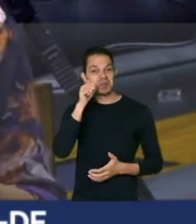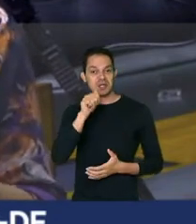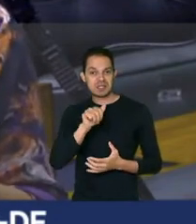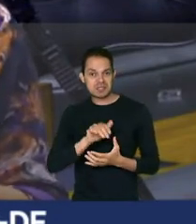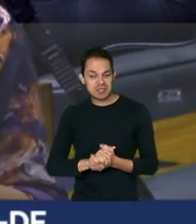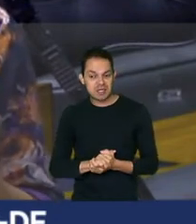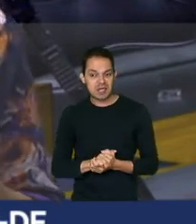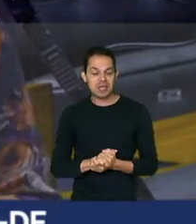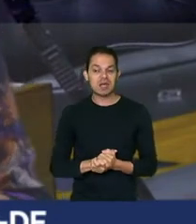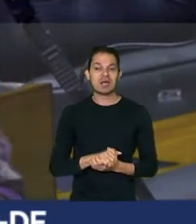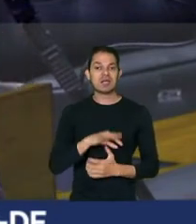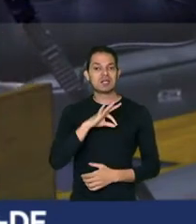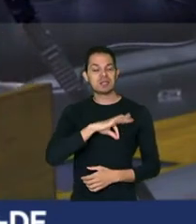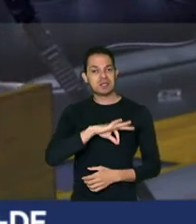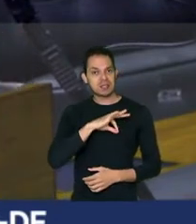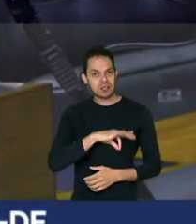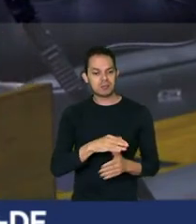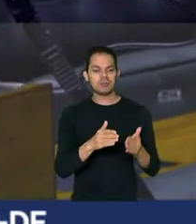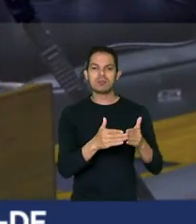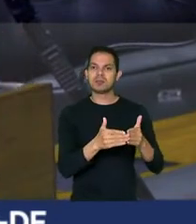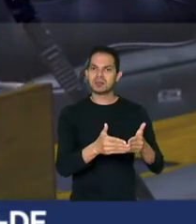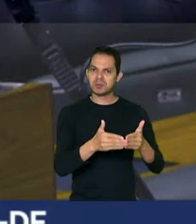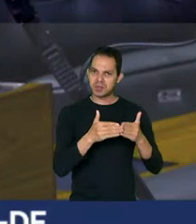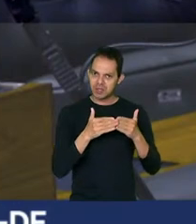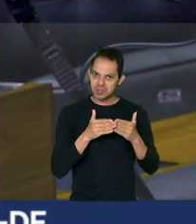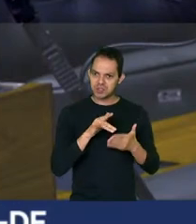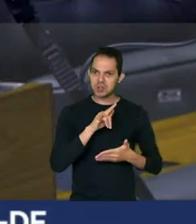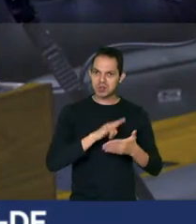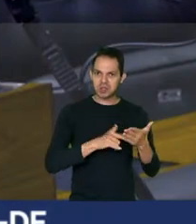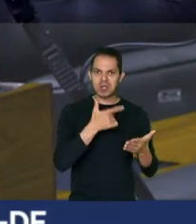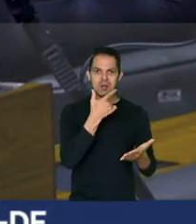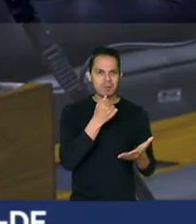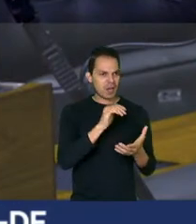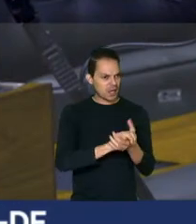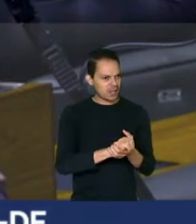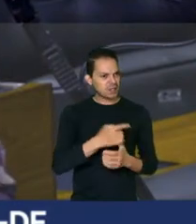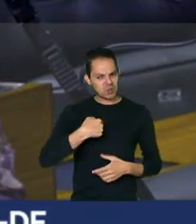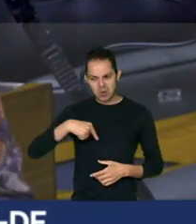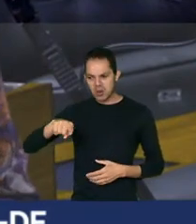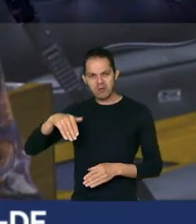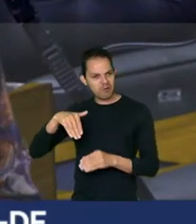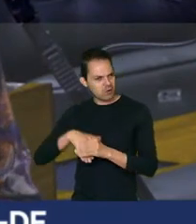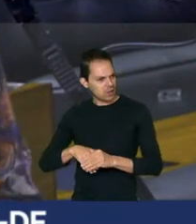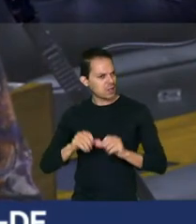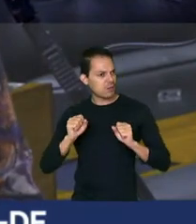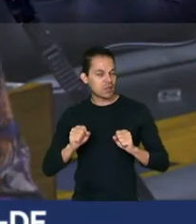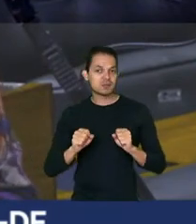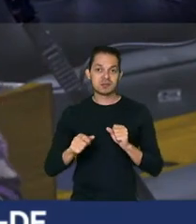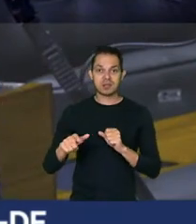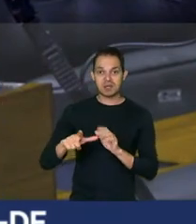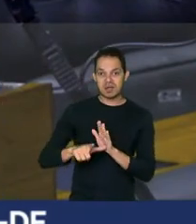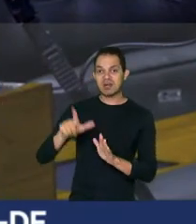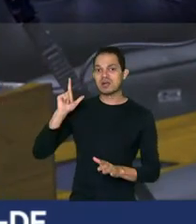NÃO OBRIGATÓRIO, OBRIGATÓRIO APENAS PARA QUE TINHAM RENDA, MULHERES CASADAS, MESMO COM RENDA, TINHAM QUE PEDIR AUTORIZAÇÃO AOS SEUS MARIDOS. E LEMBRAR